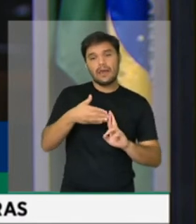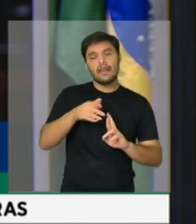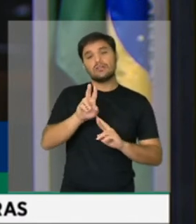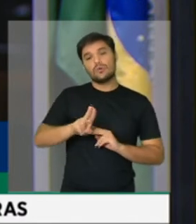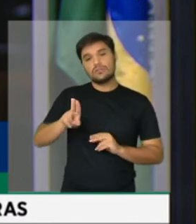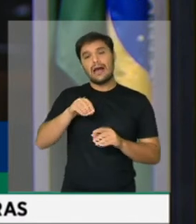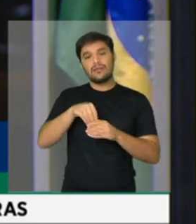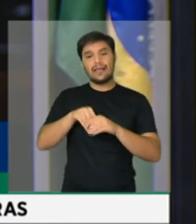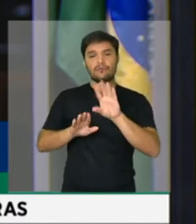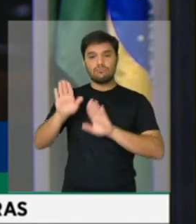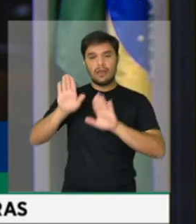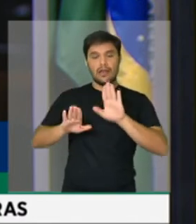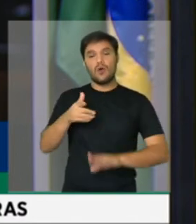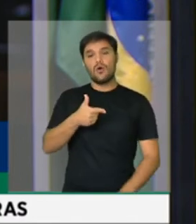NACIONAL DE PREÇOS O